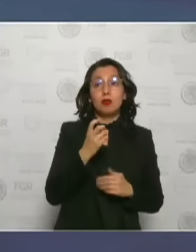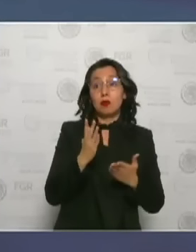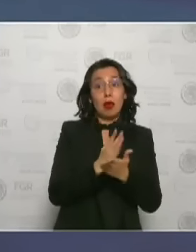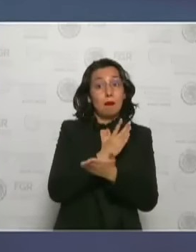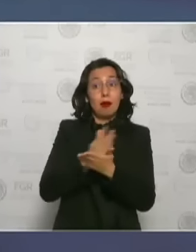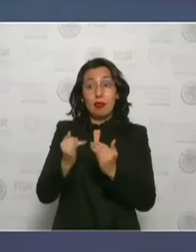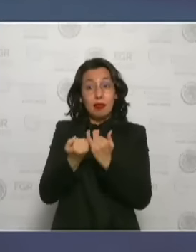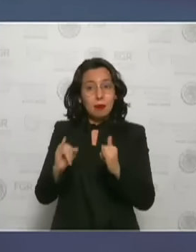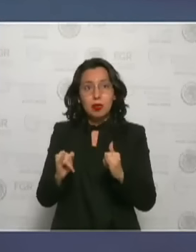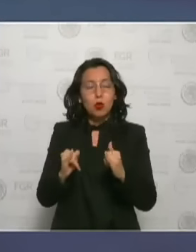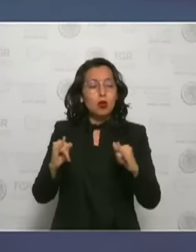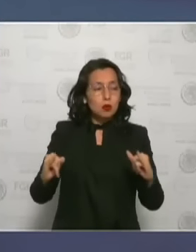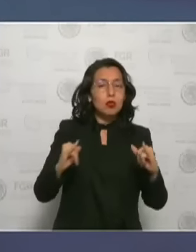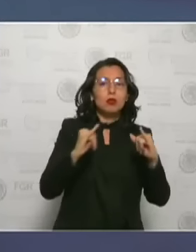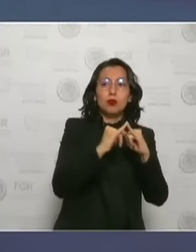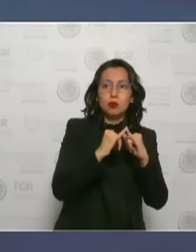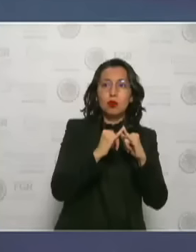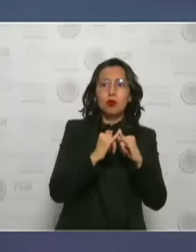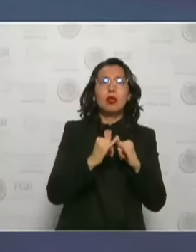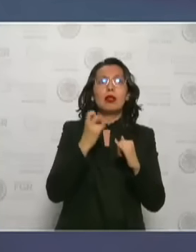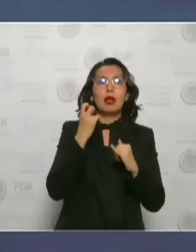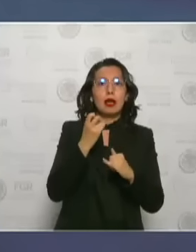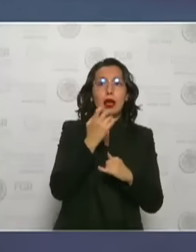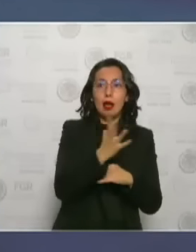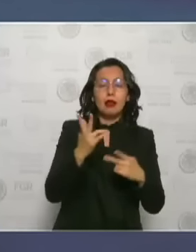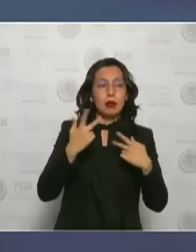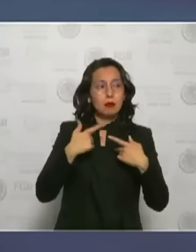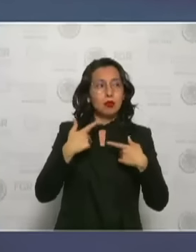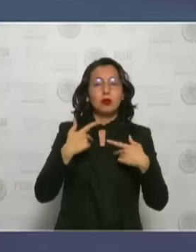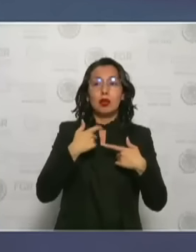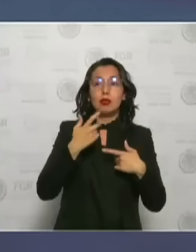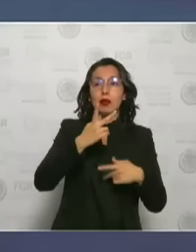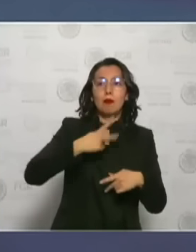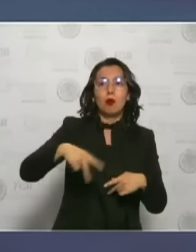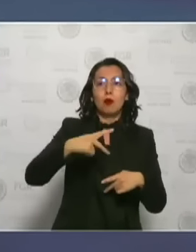sino es una institución al servicio restricto del pueblo de México,